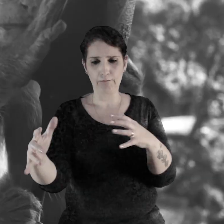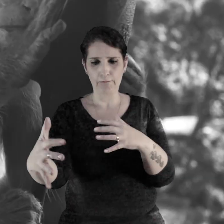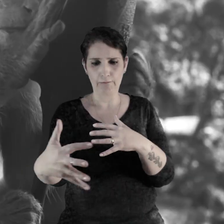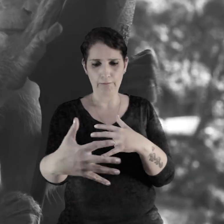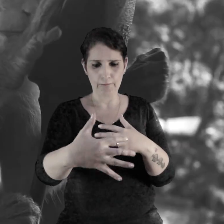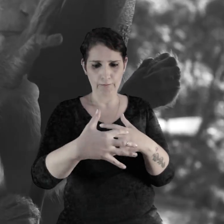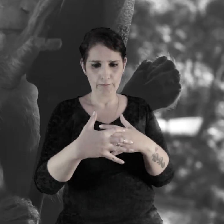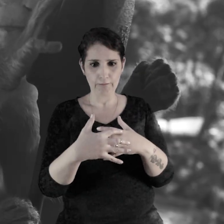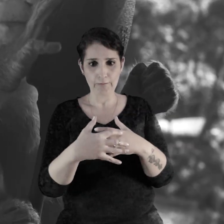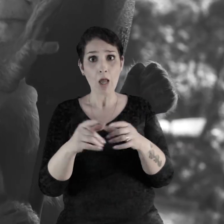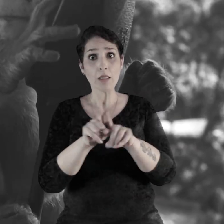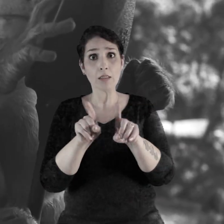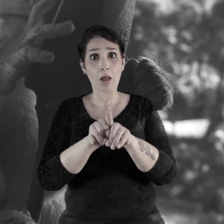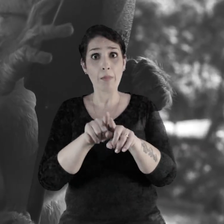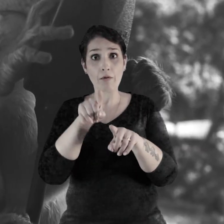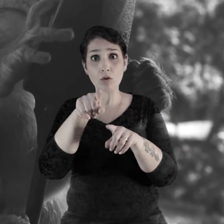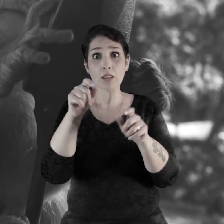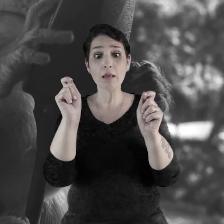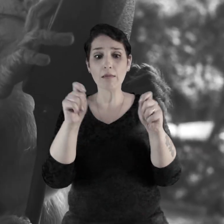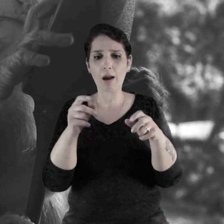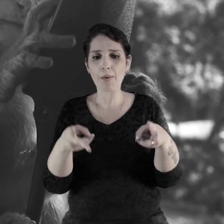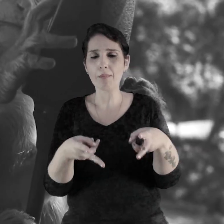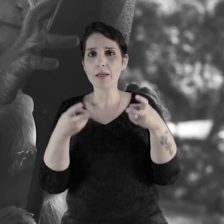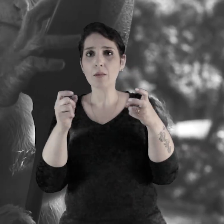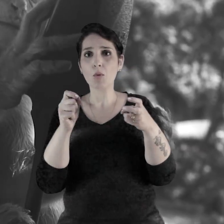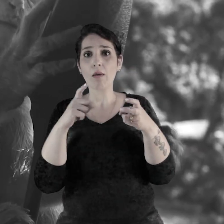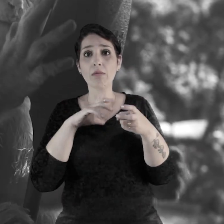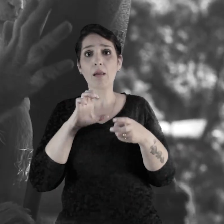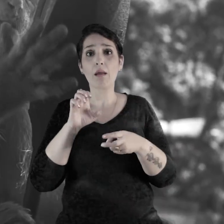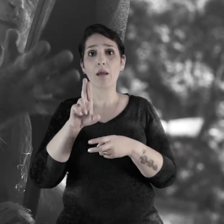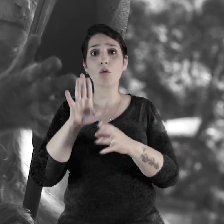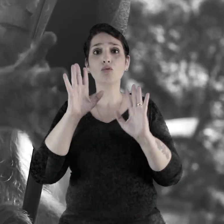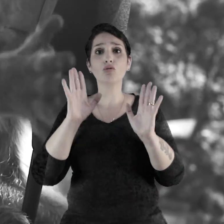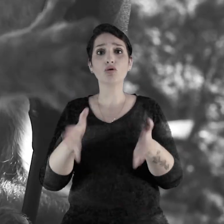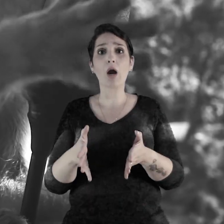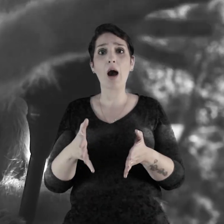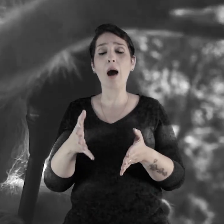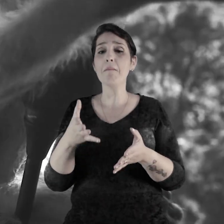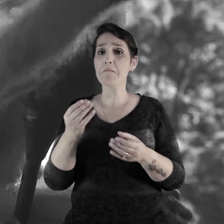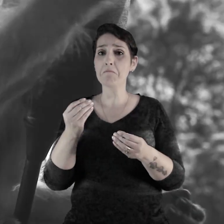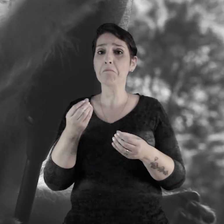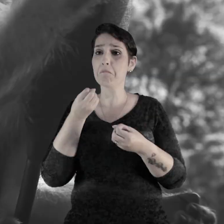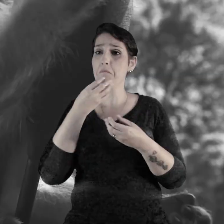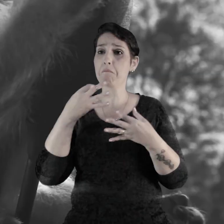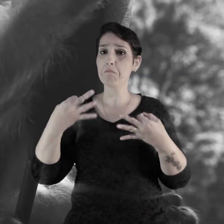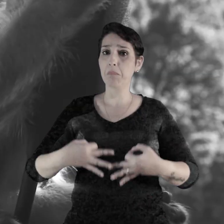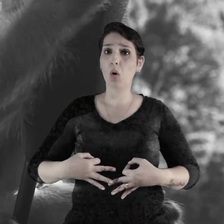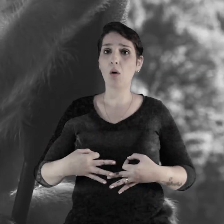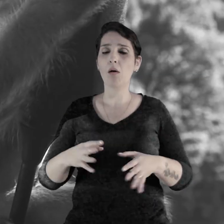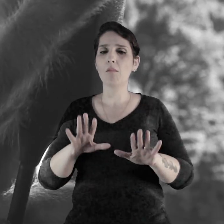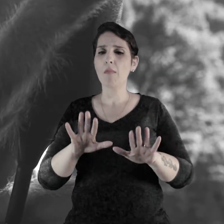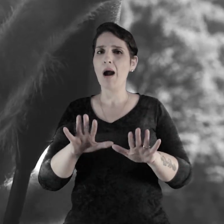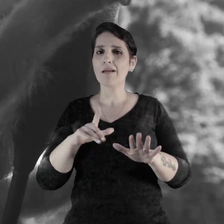E antes disso, você pode perceber que já tem um eu muito convincente, embora dividido.